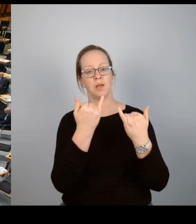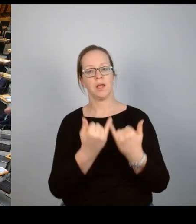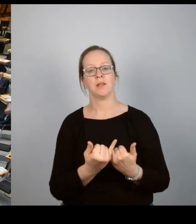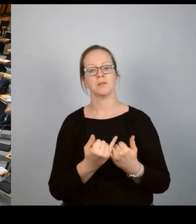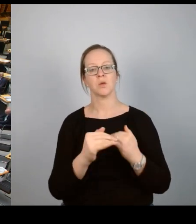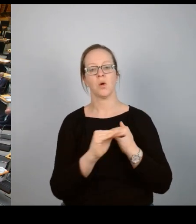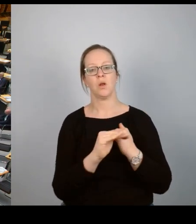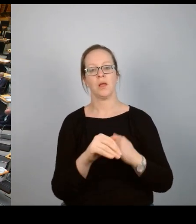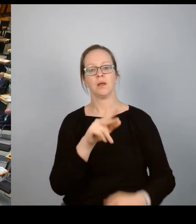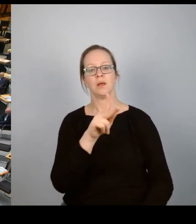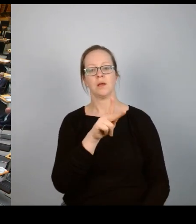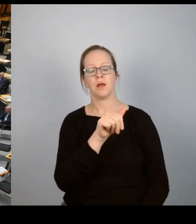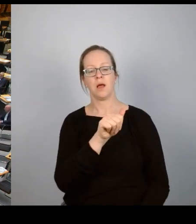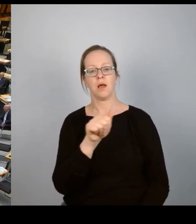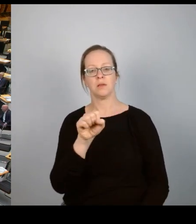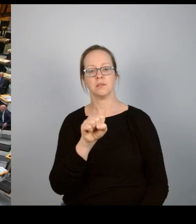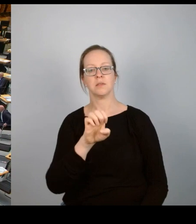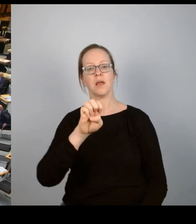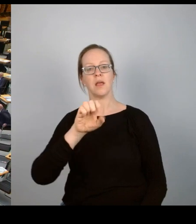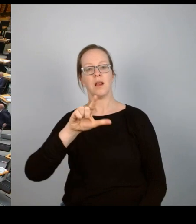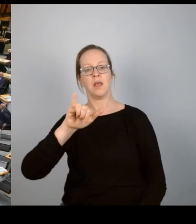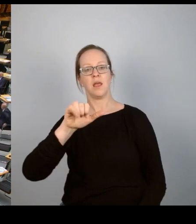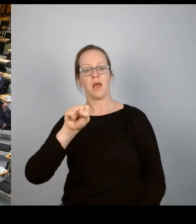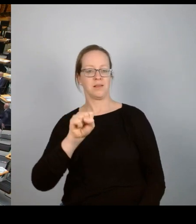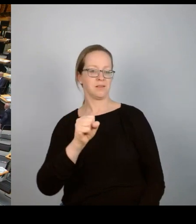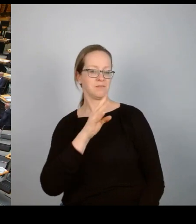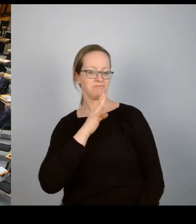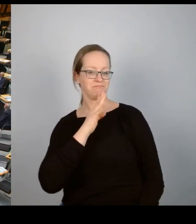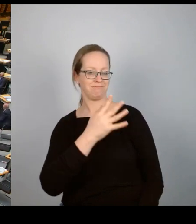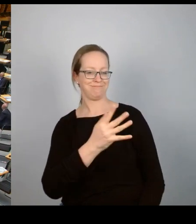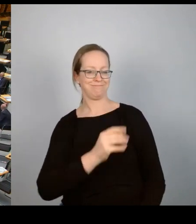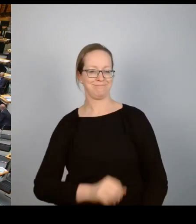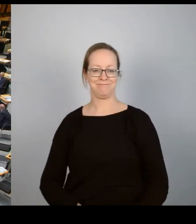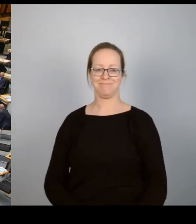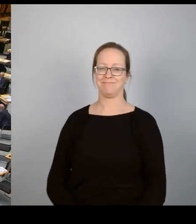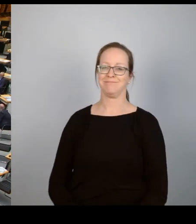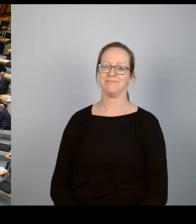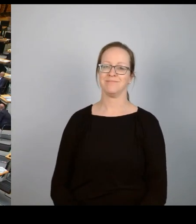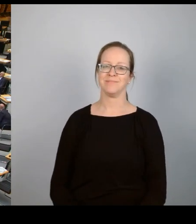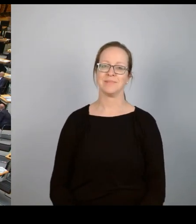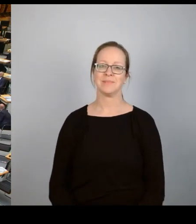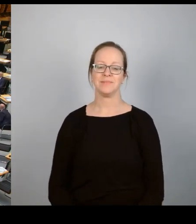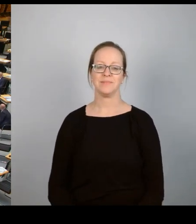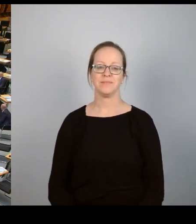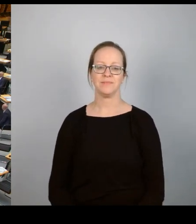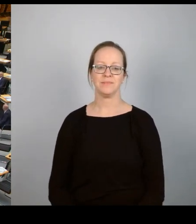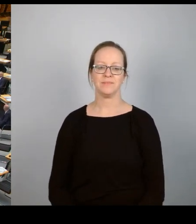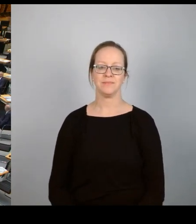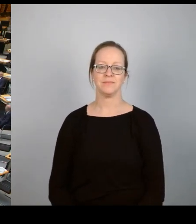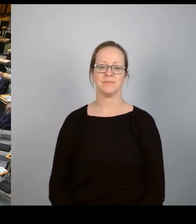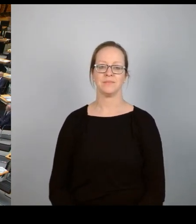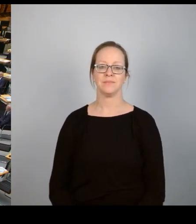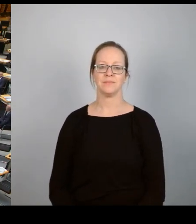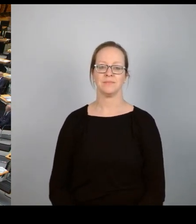(Beifall) (Rednerwechsel) Sehr geehrte Frau Präsidentin, werte Kolleginnen und Kollegen, werte Gäste, den Gespenstern, die hier von der rechten Seite